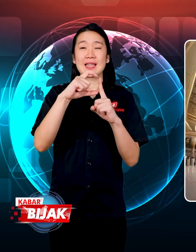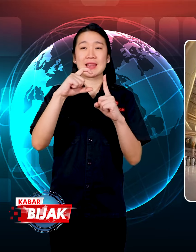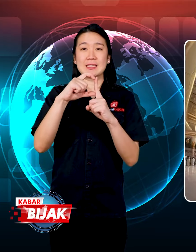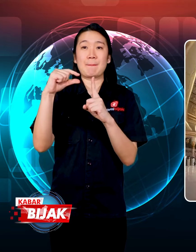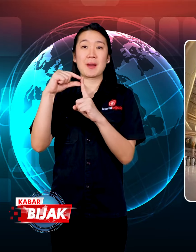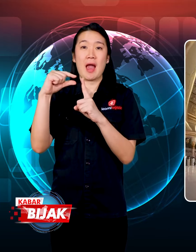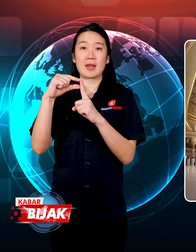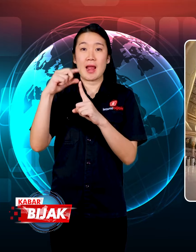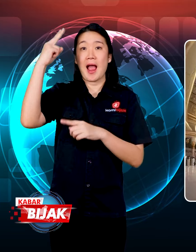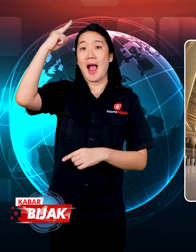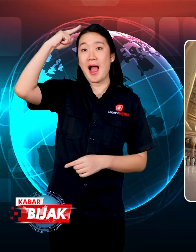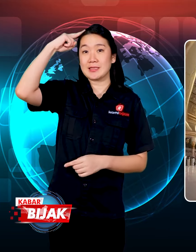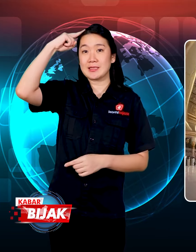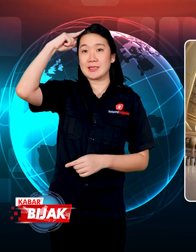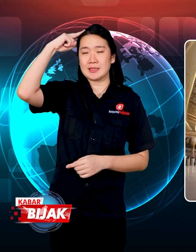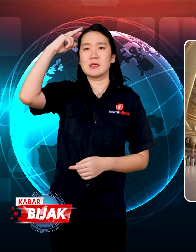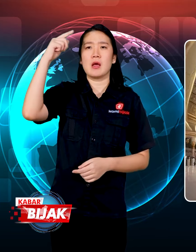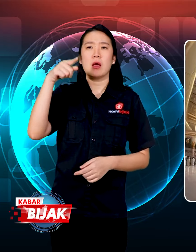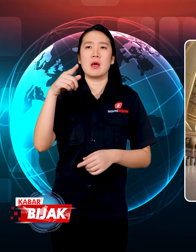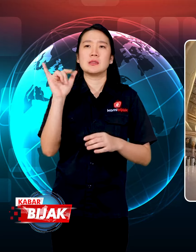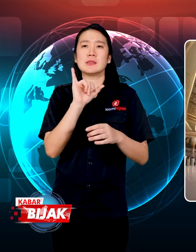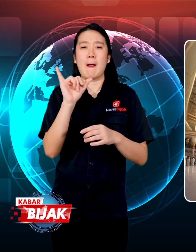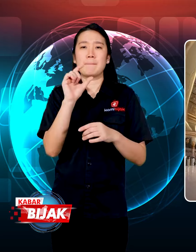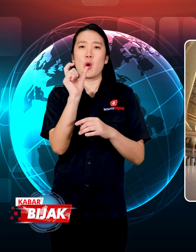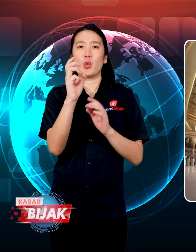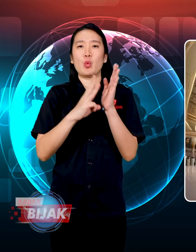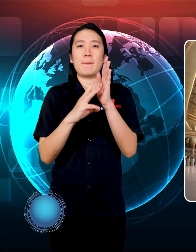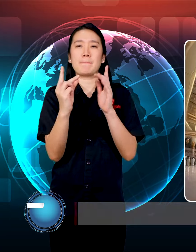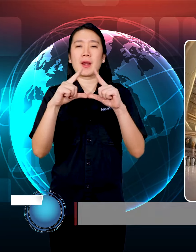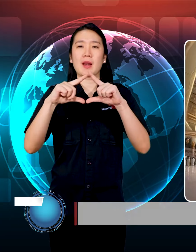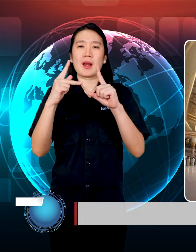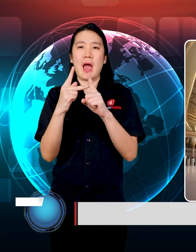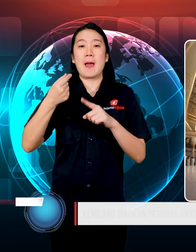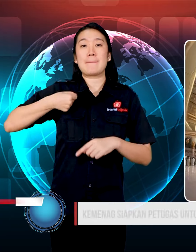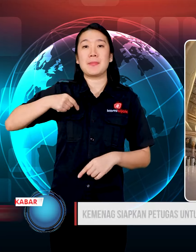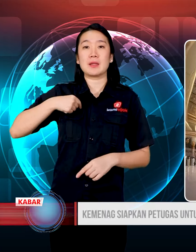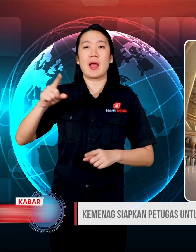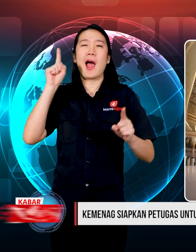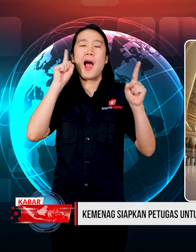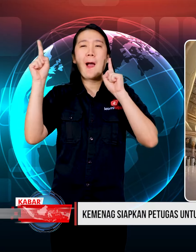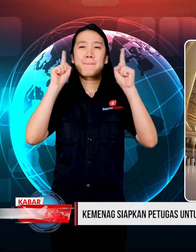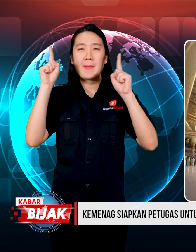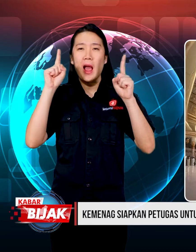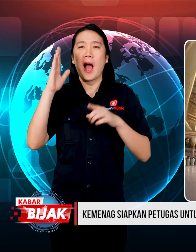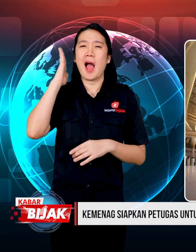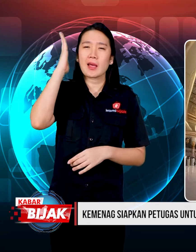Ditjen Penyelenggaraan Haji dan Umrah Kementerian Agama